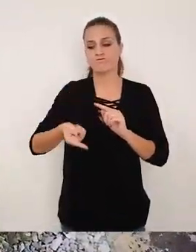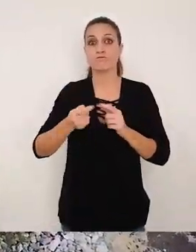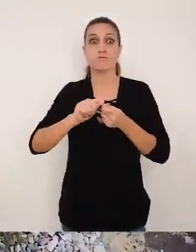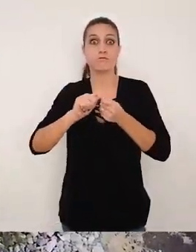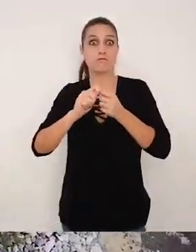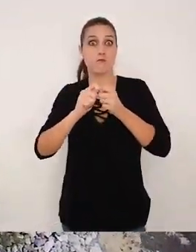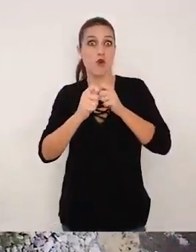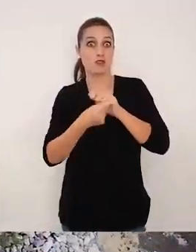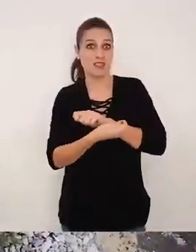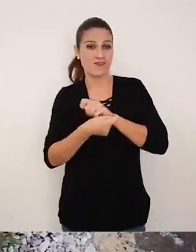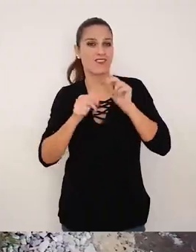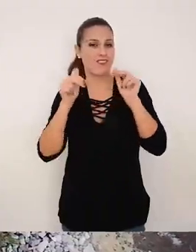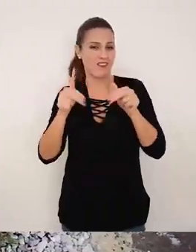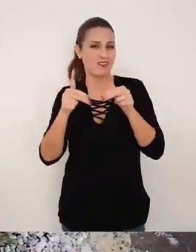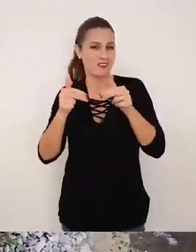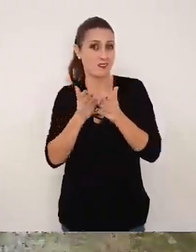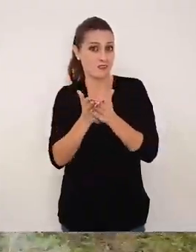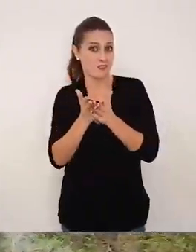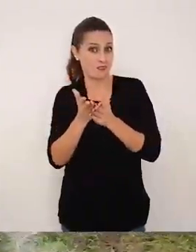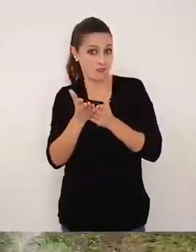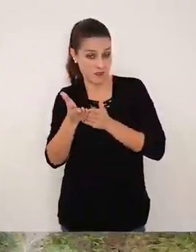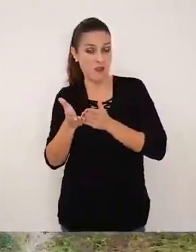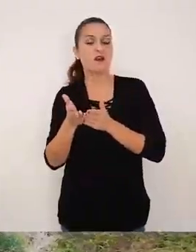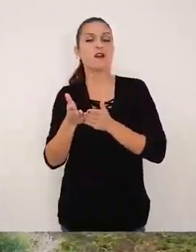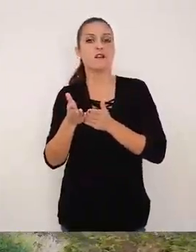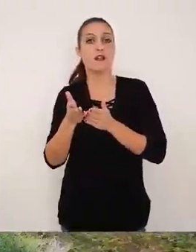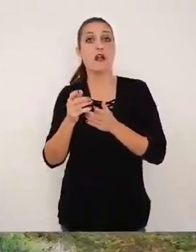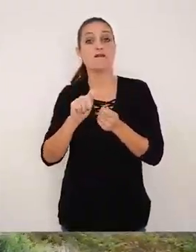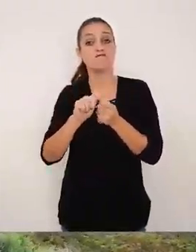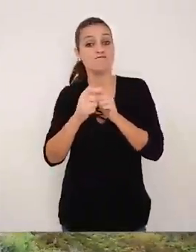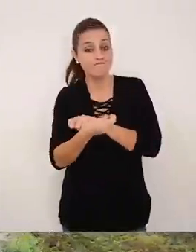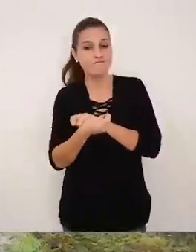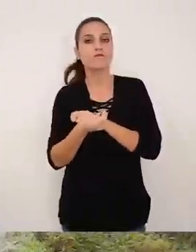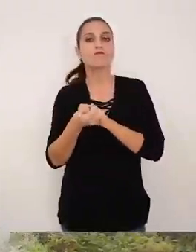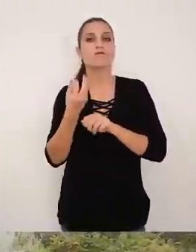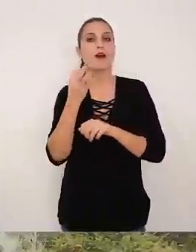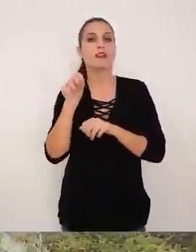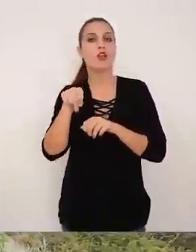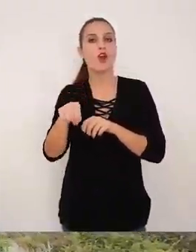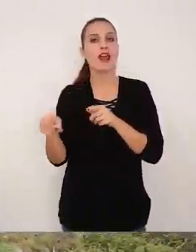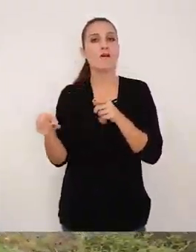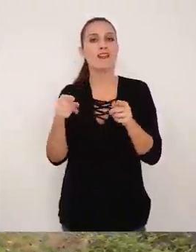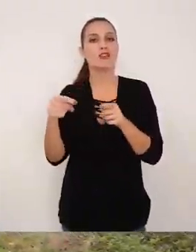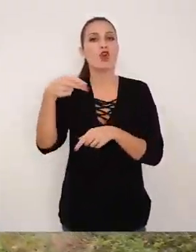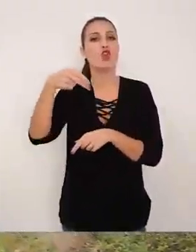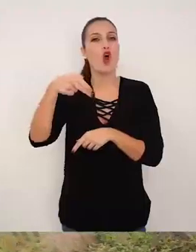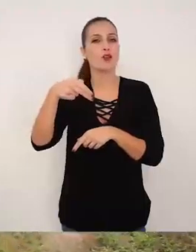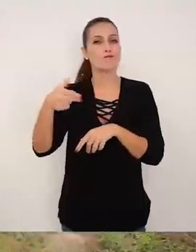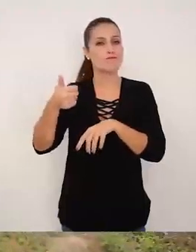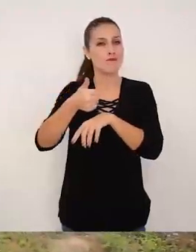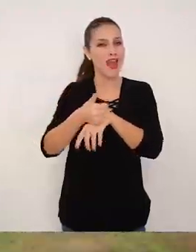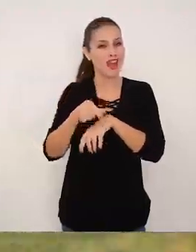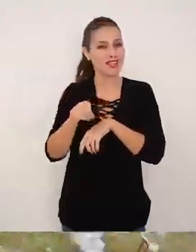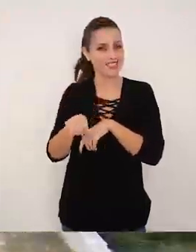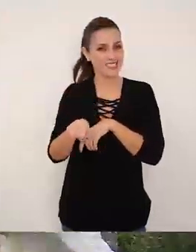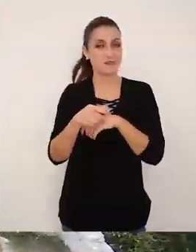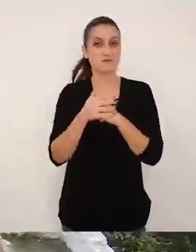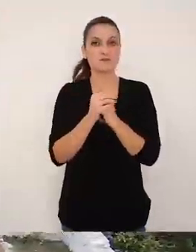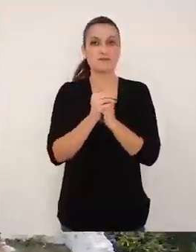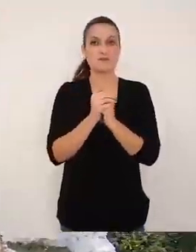sostanziali nel corso del tempo, in particolar modo durante il dominio normanno.